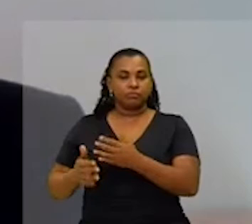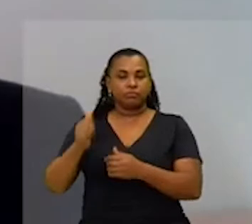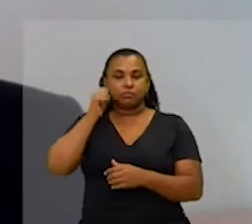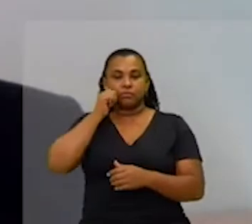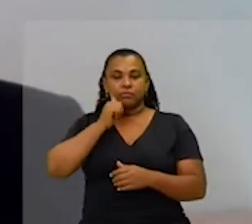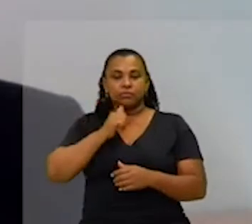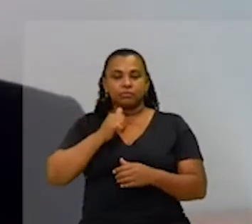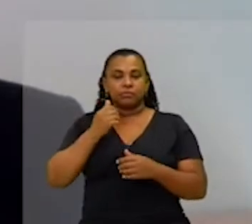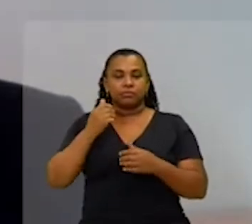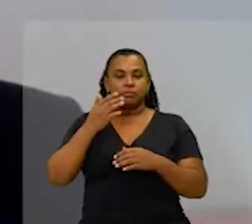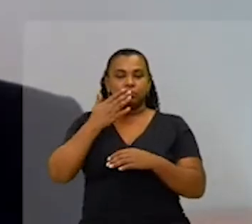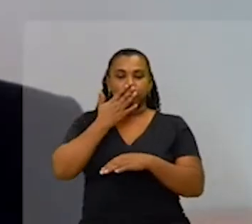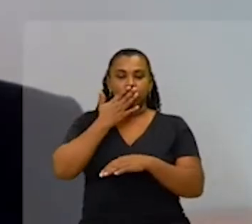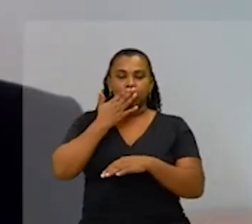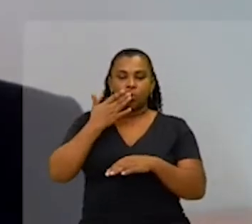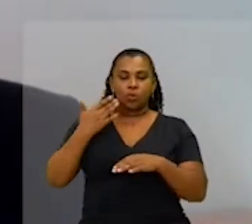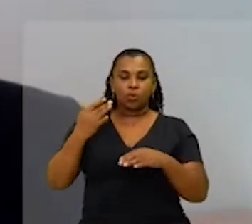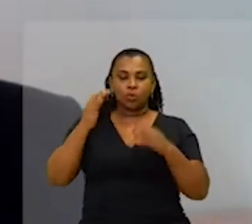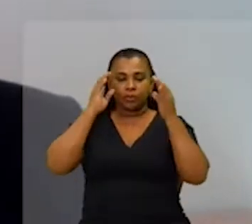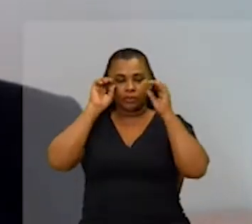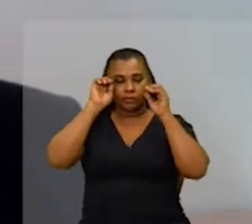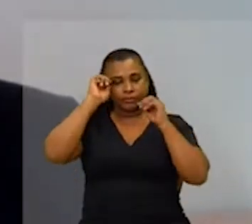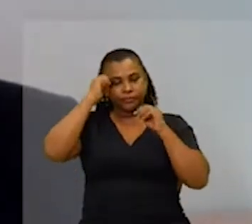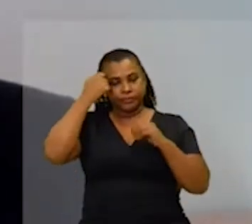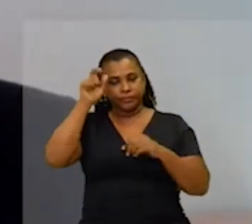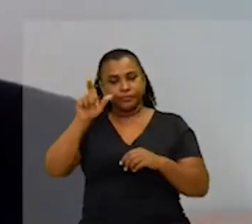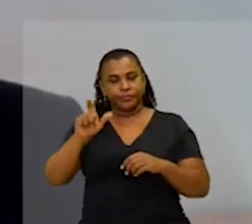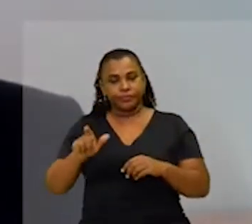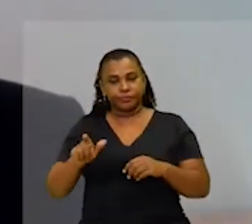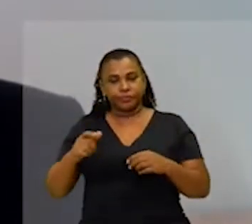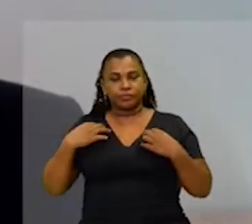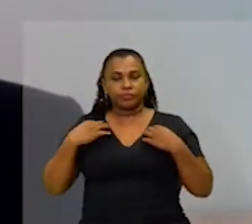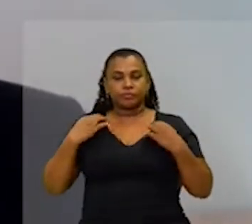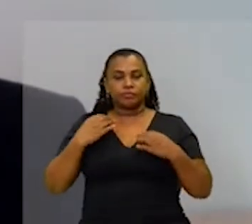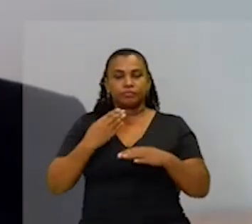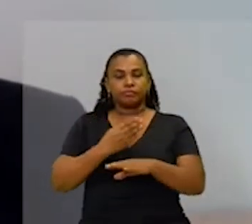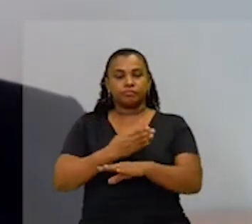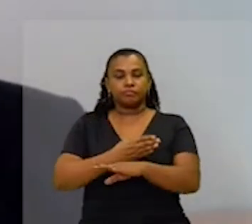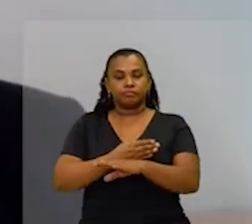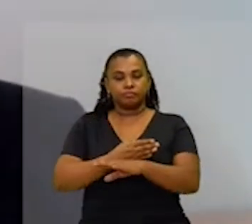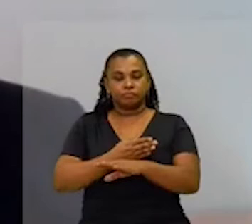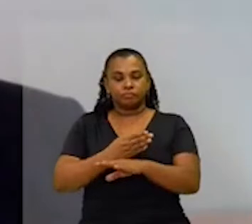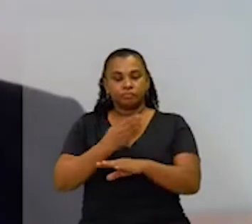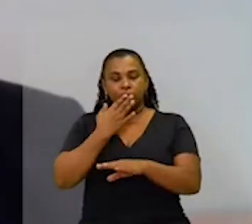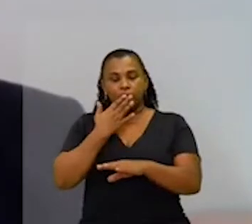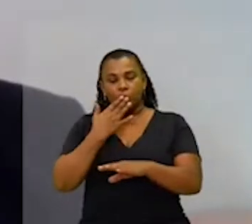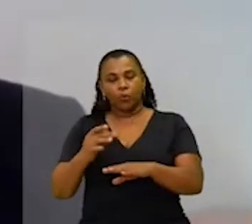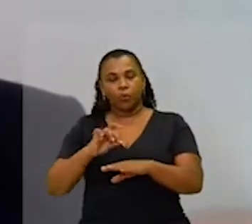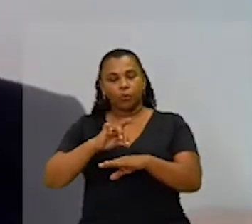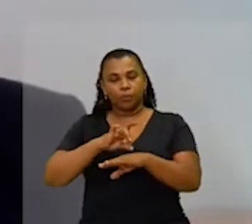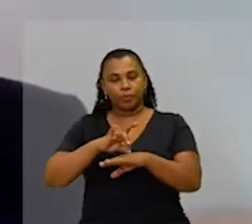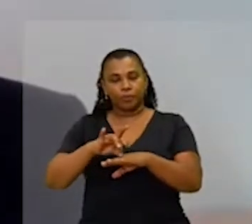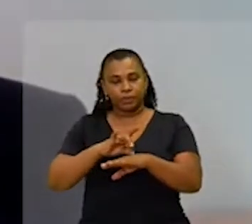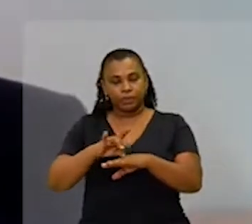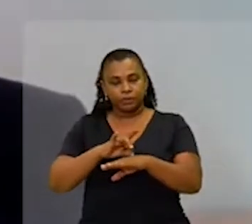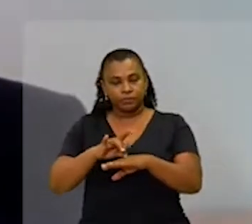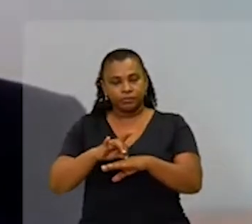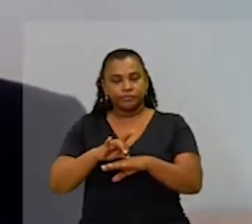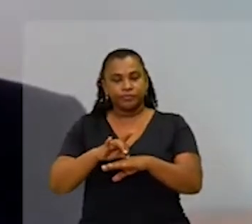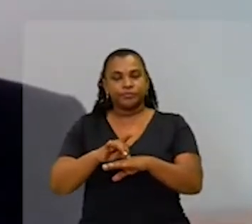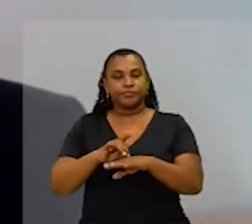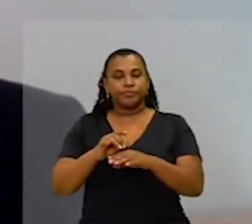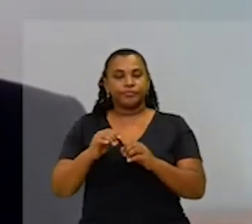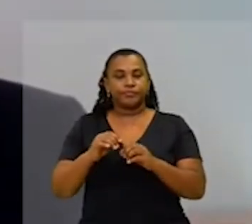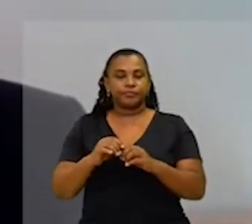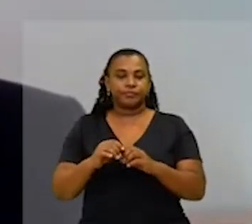negra com cabelos e olhos escuros e veste camisa de cor preta à esquerda da minha tela a 6 telas